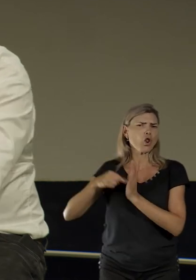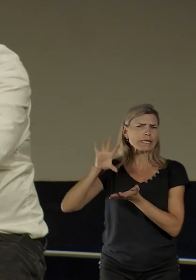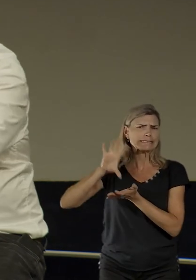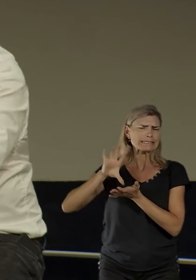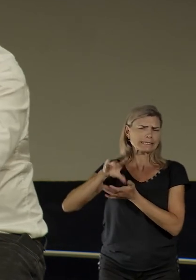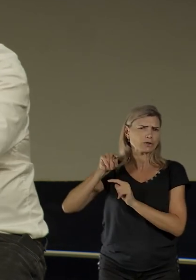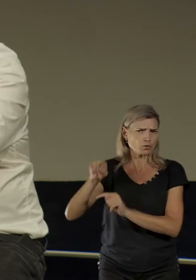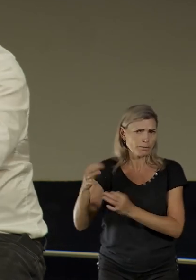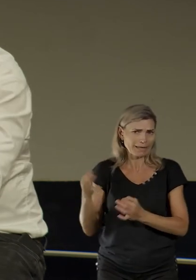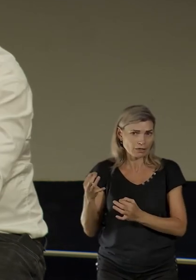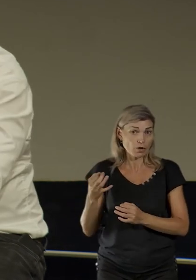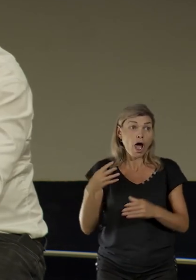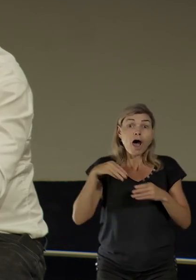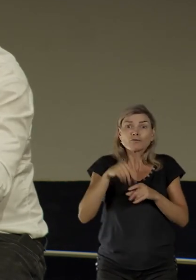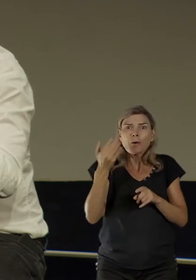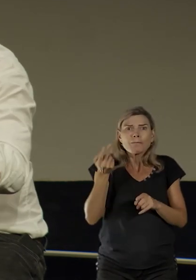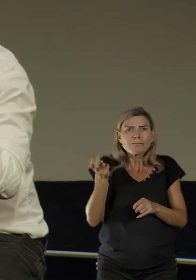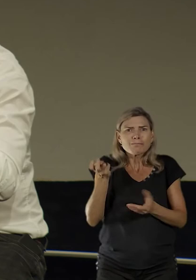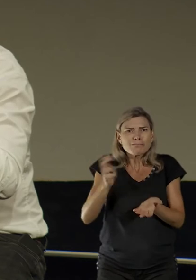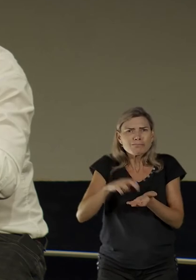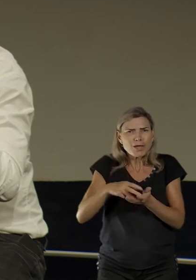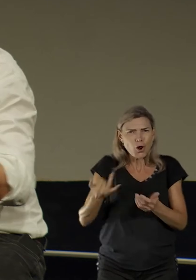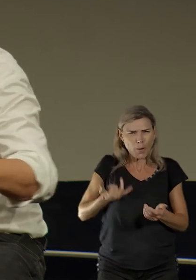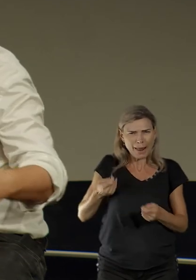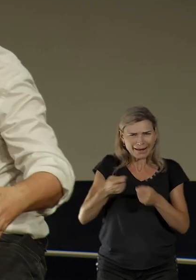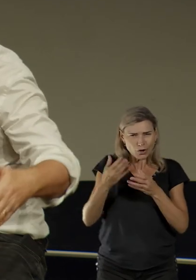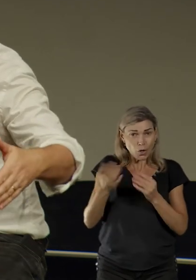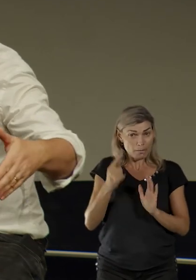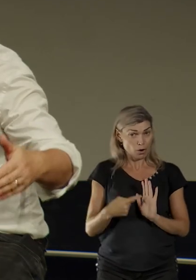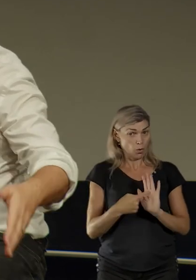A v tÉ přednášce to ukazujeme. Protože ukazujeme i tu stopu,